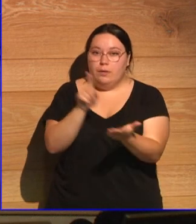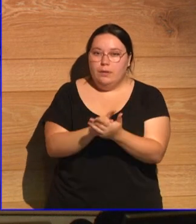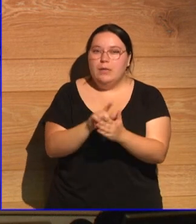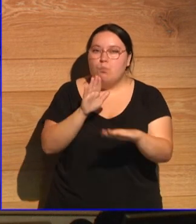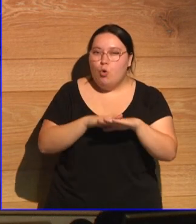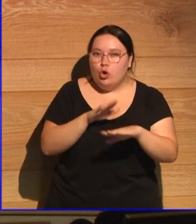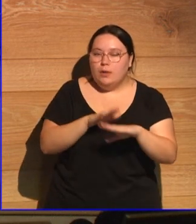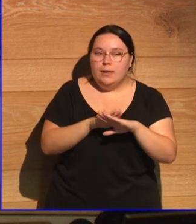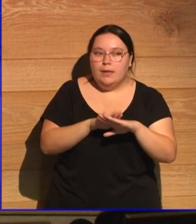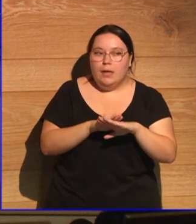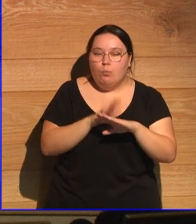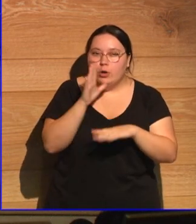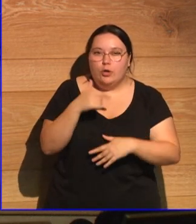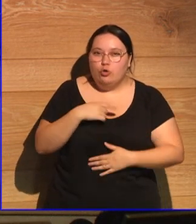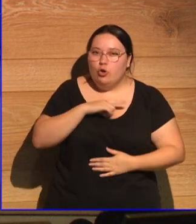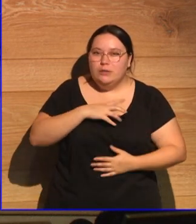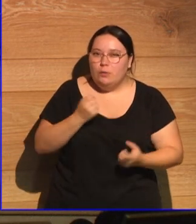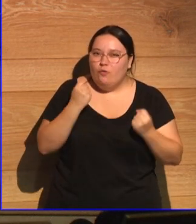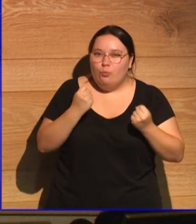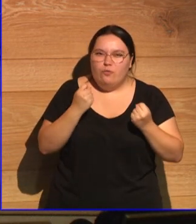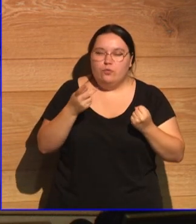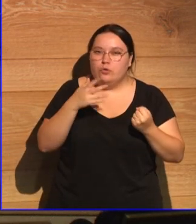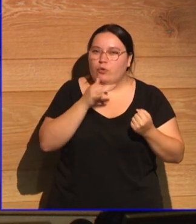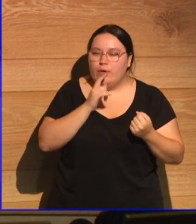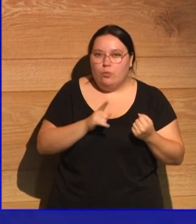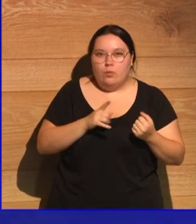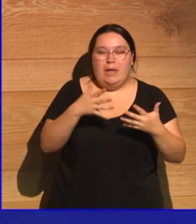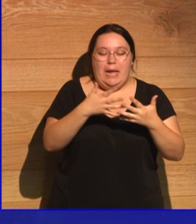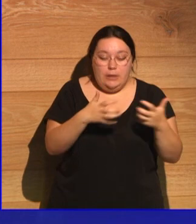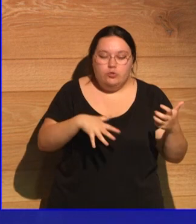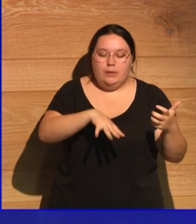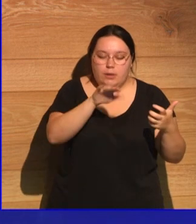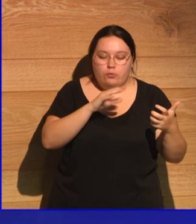no llego a sentirlo. Es decir, entiendo que el texto veo la belleza